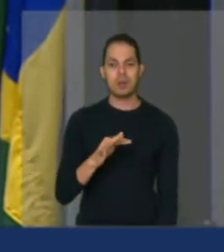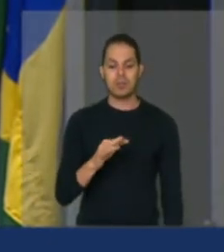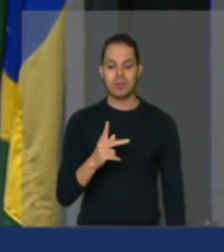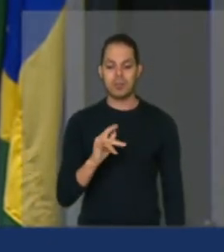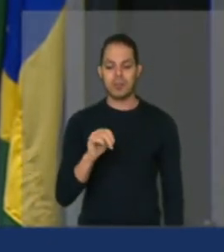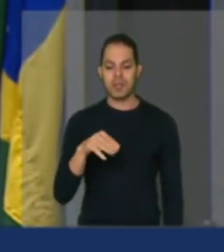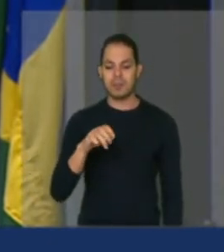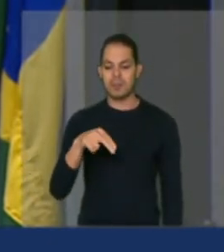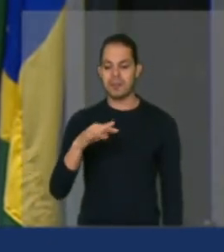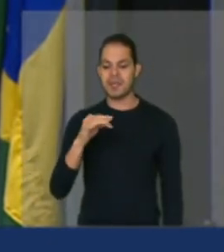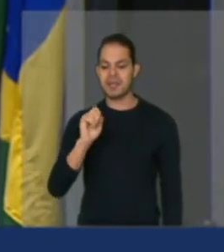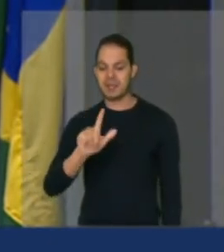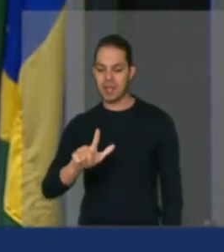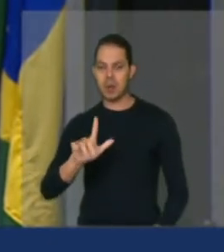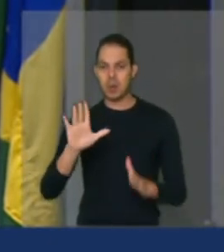PIMENTEL, QUE METEU A MÃO NOS